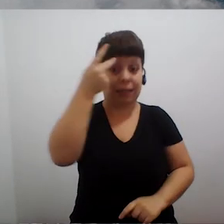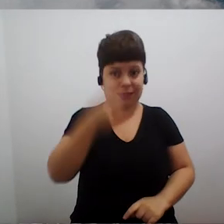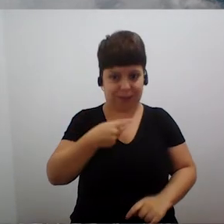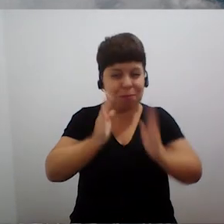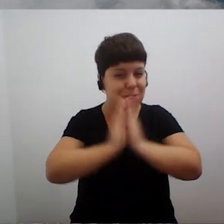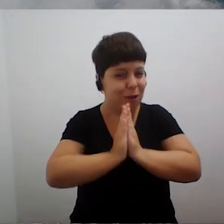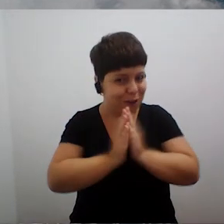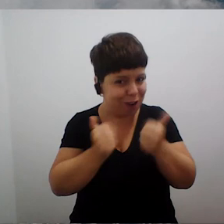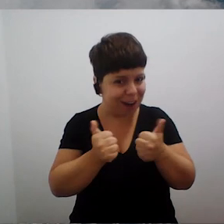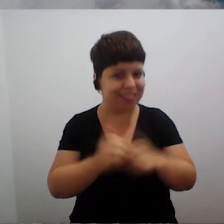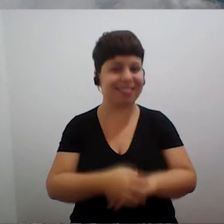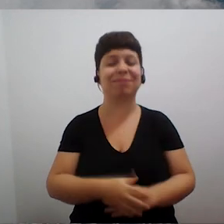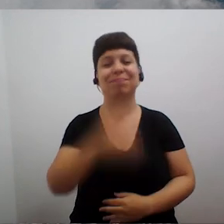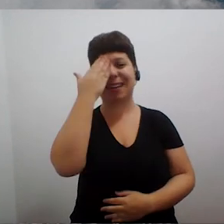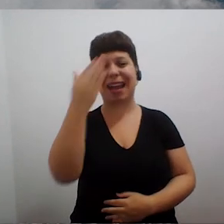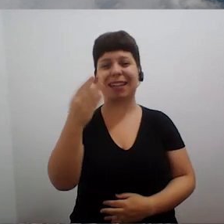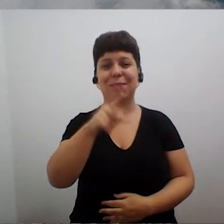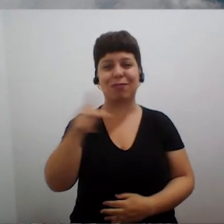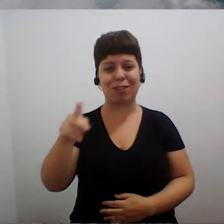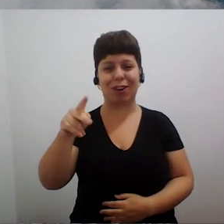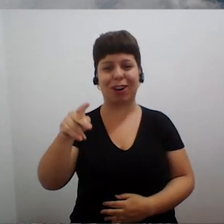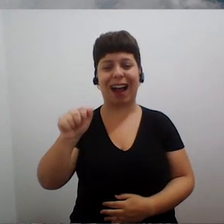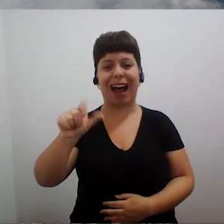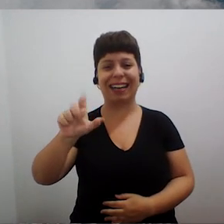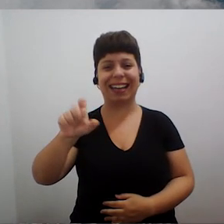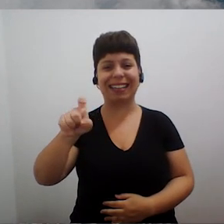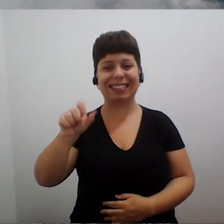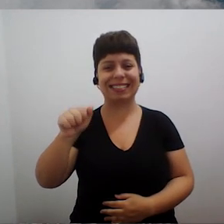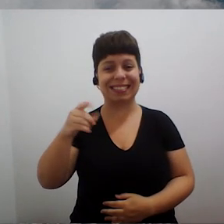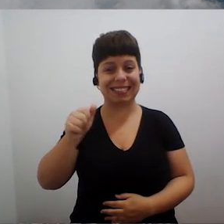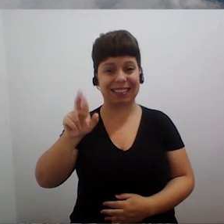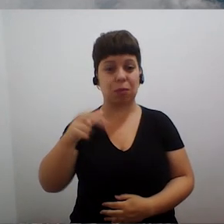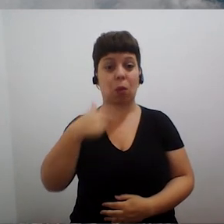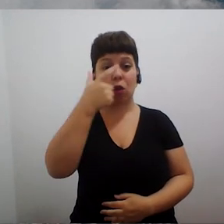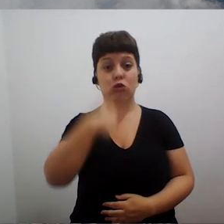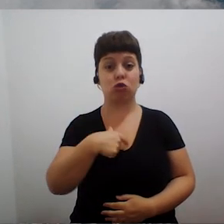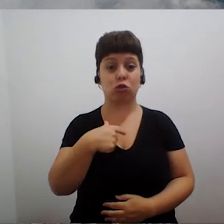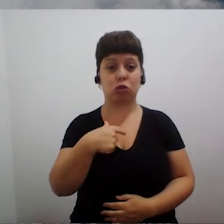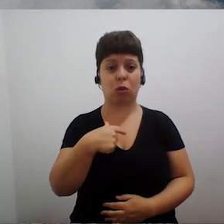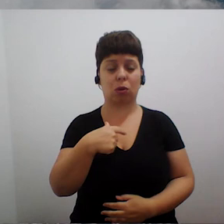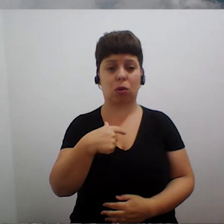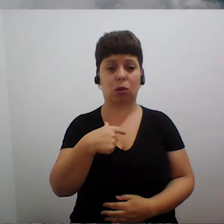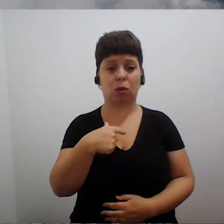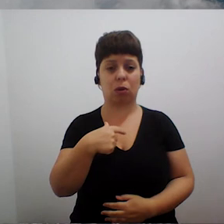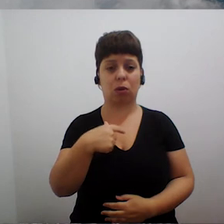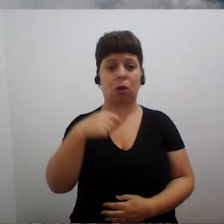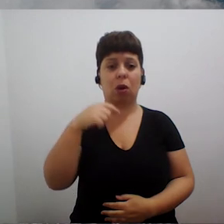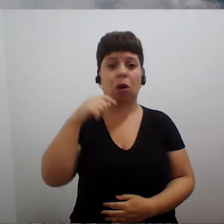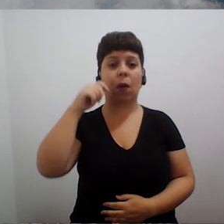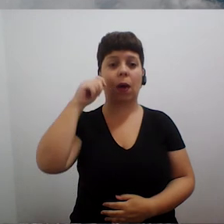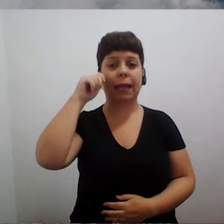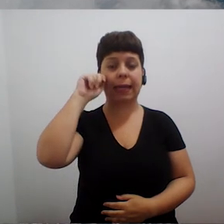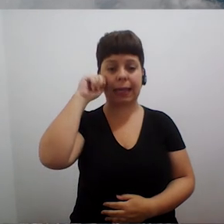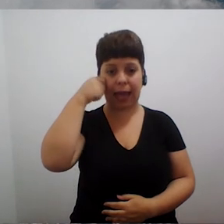Tá bom. Obrigado Professor Alexander. Bom, eu sou negro, tenho um cabelo preto,